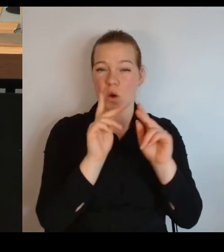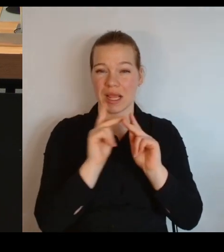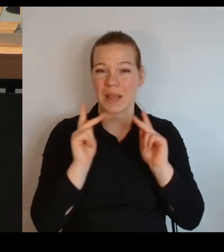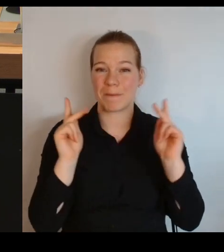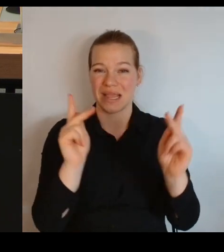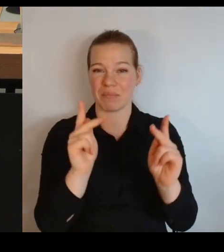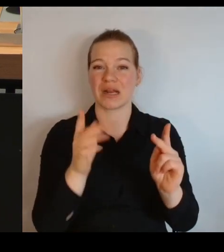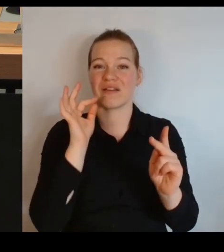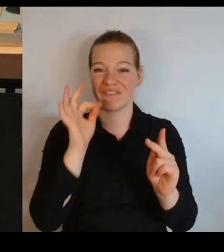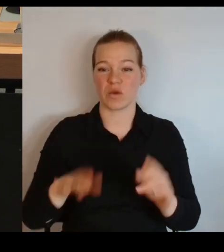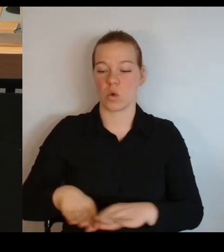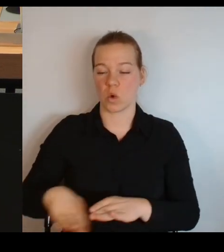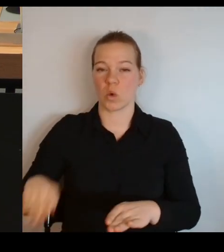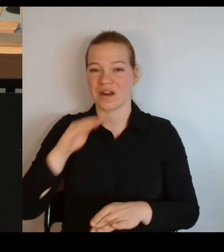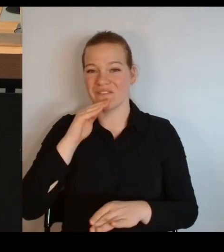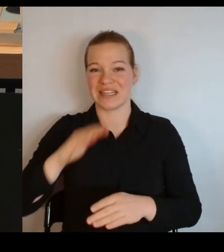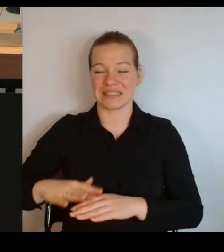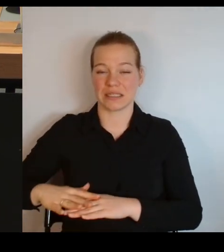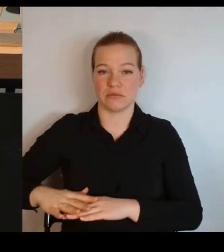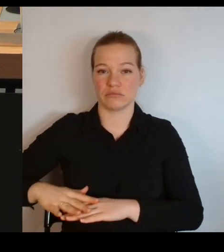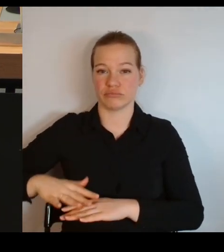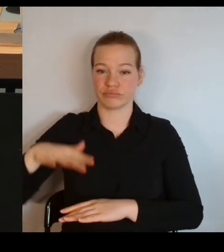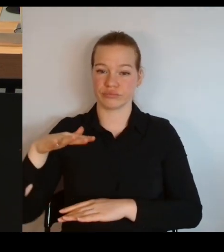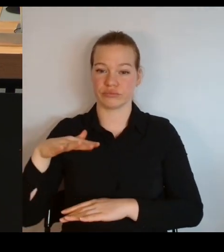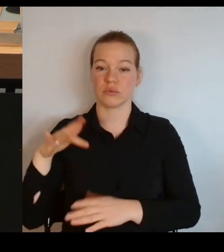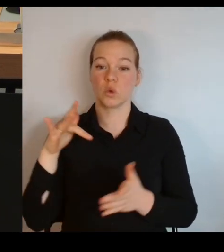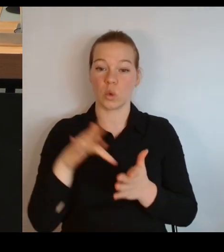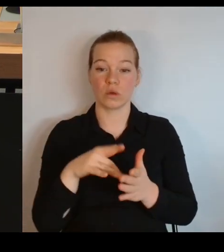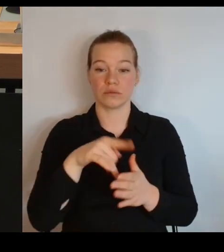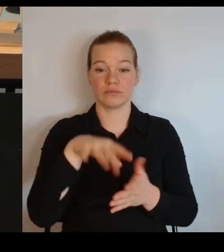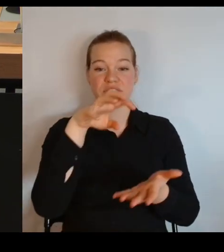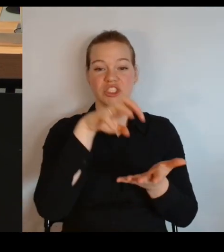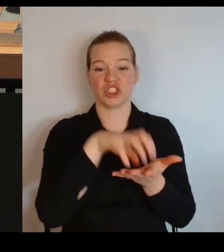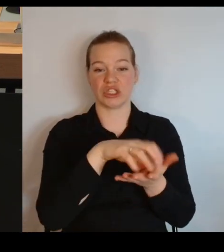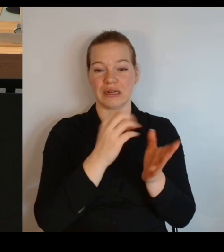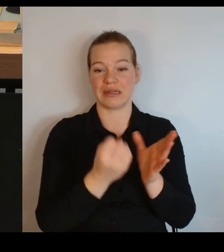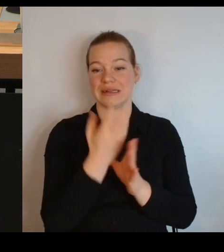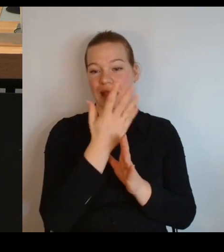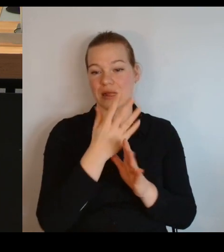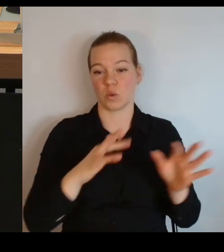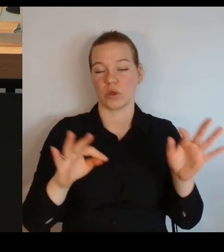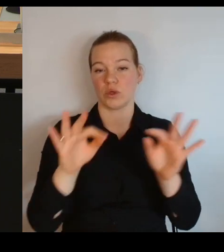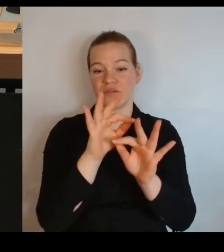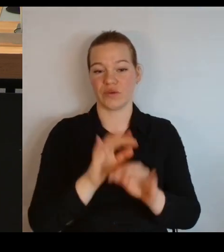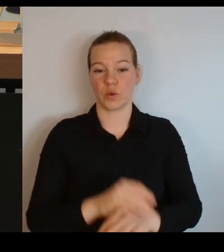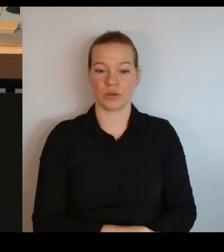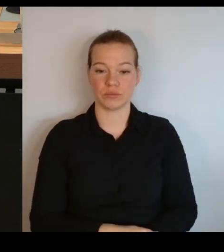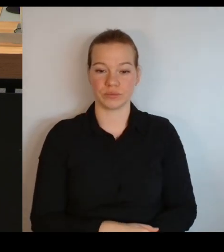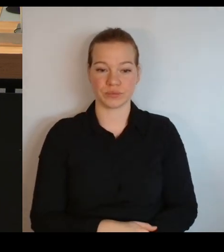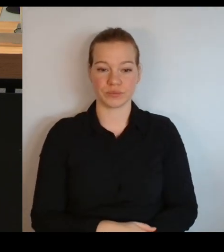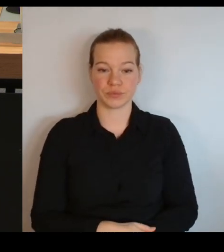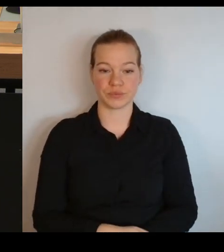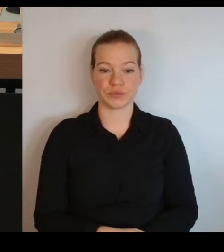Dieses Wasser soll im Metropolenraum zur Verfügung stehen und darf nicht über die Flüsse verschwinden. Das gereinigte Wasser soll dabei so